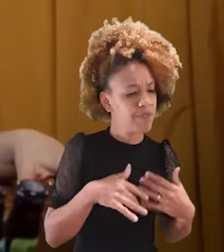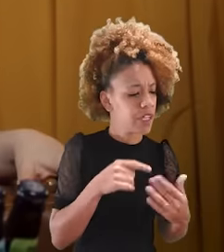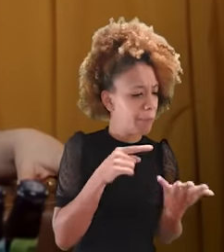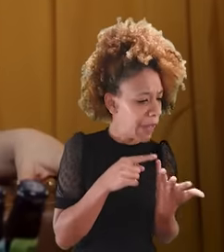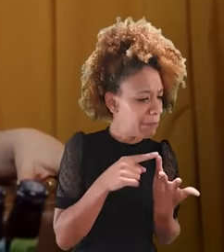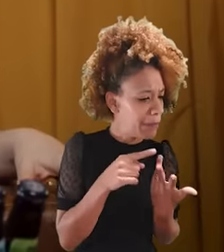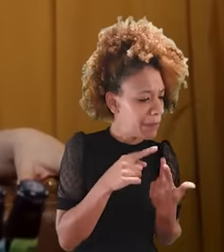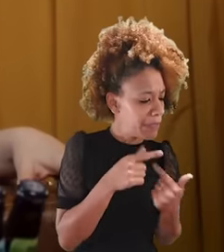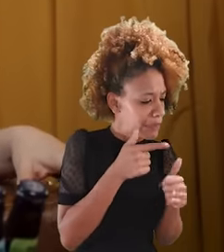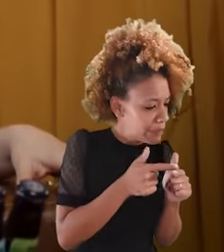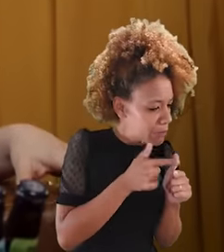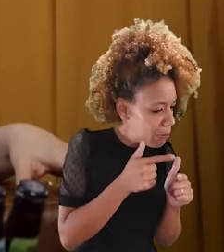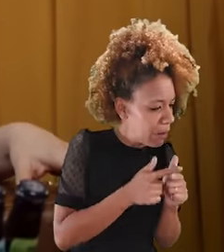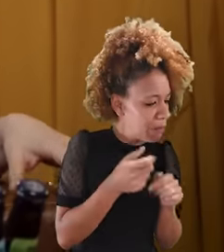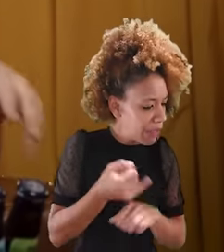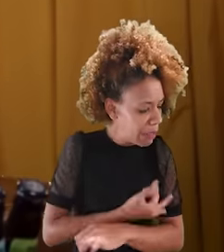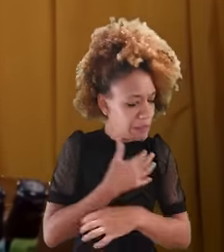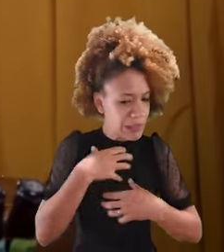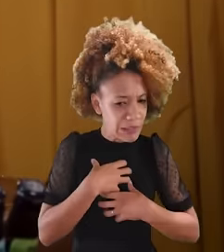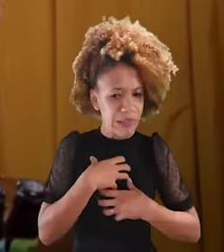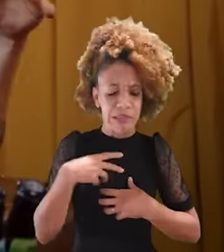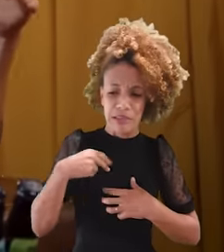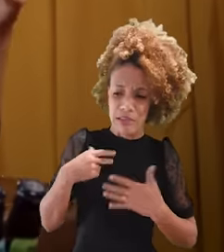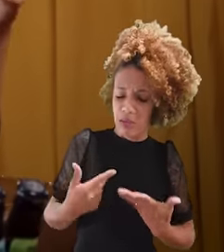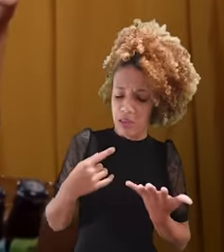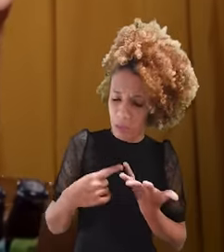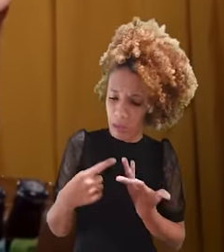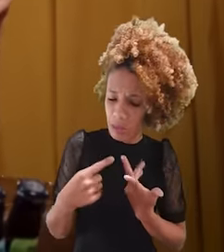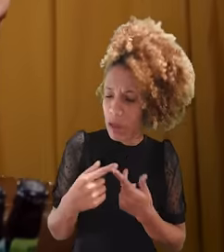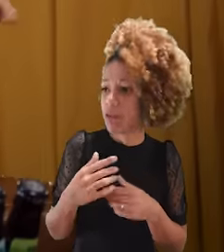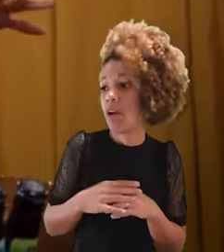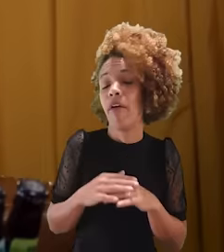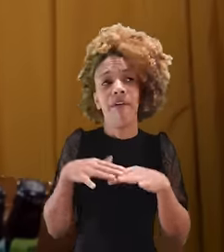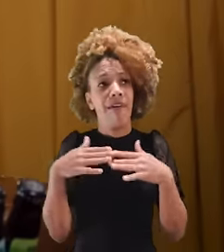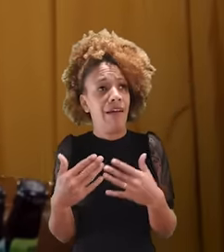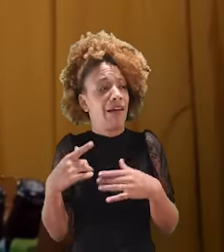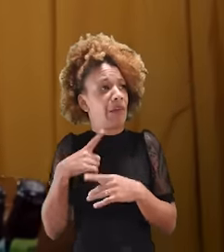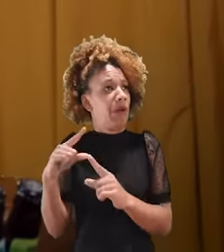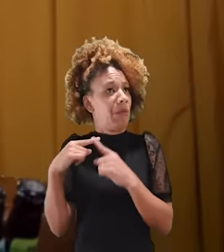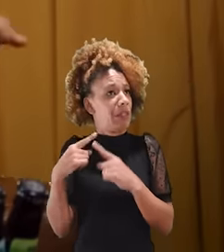um monte de Ídolo meu ai estreou não sei o qu não sei o que lá ai uma crítica Falou bem outra